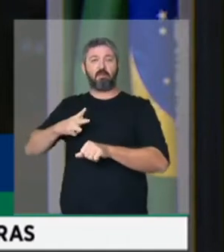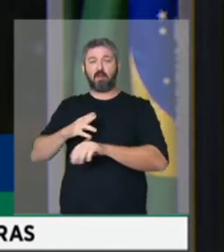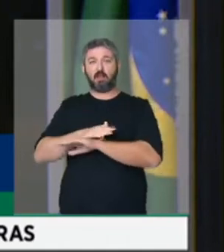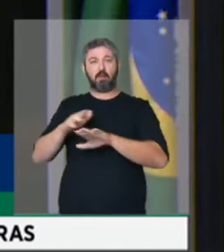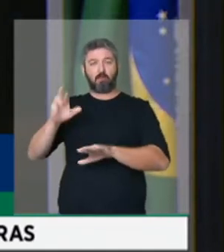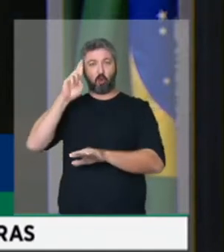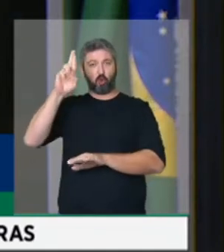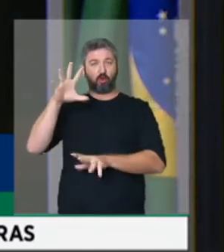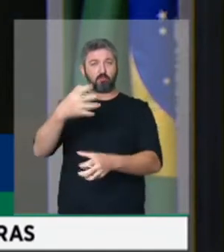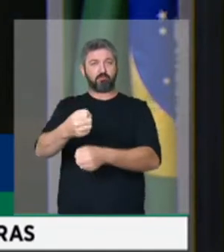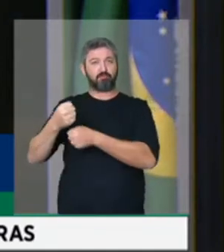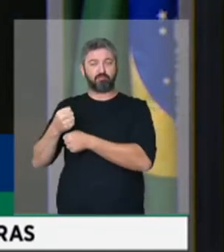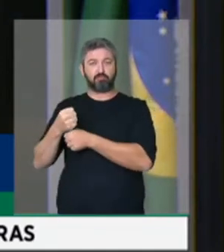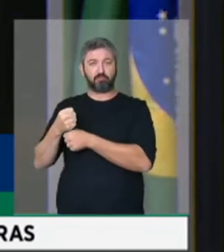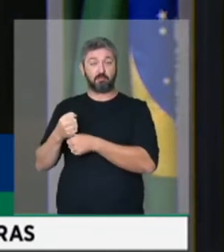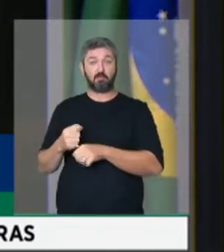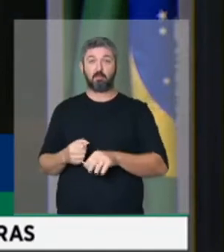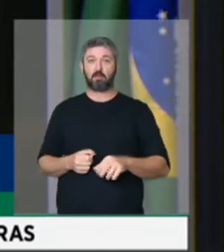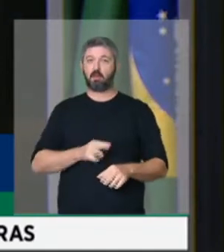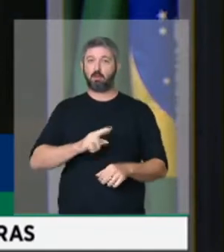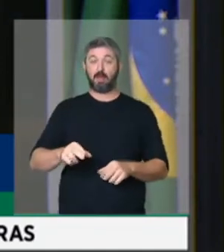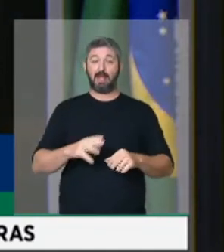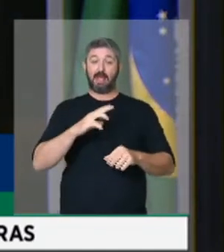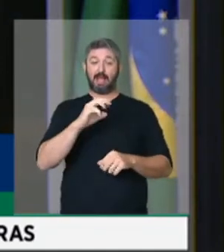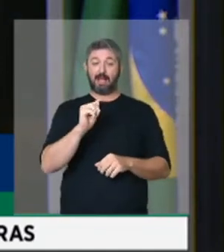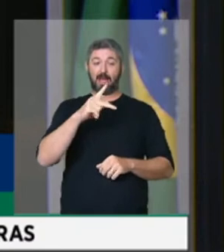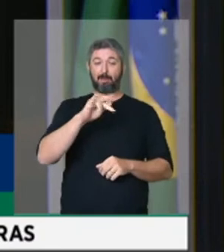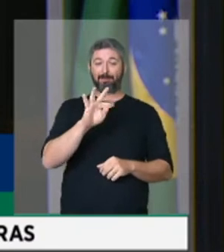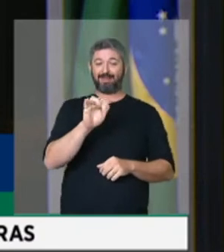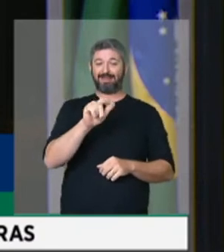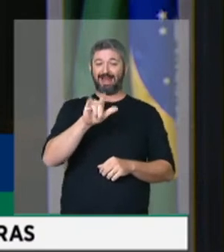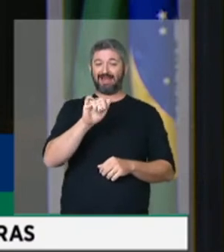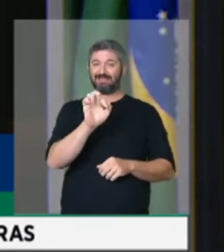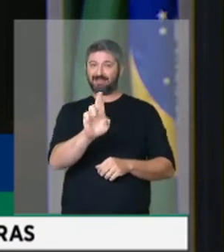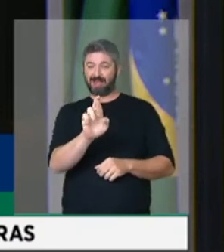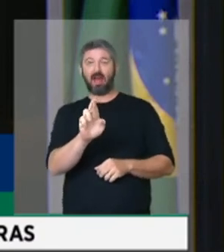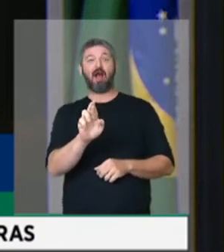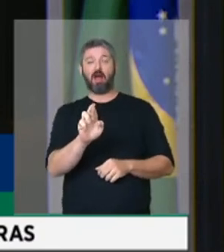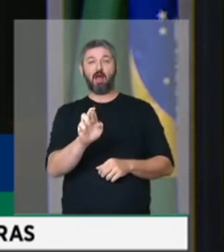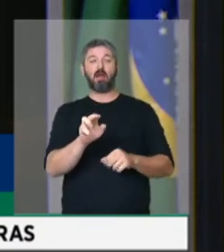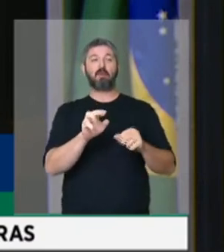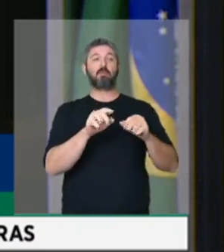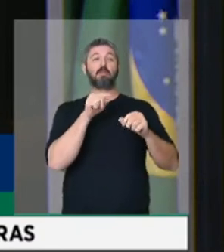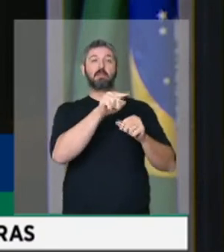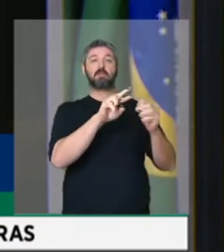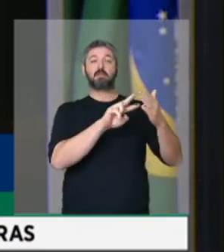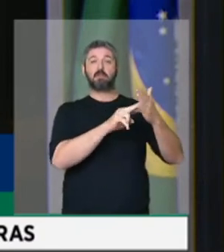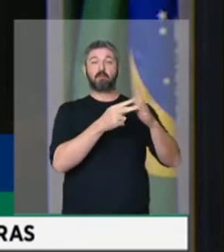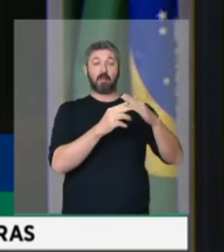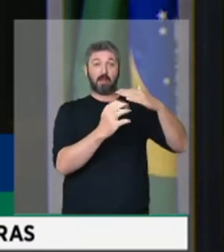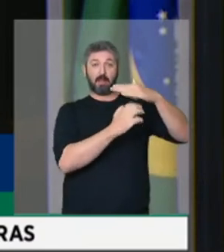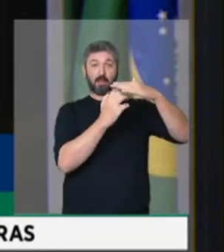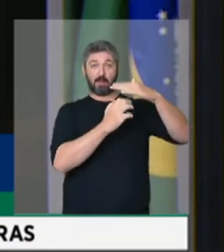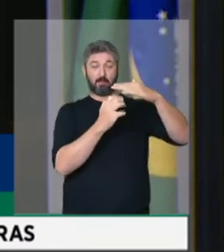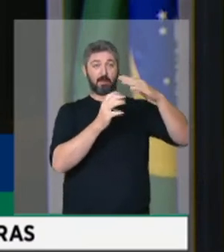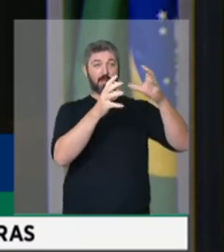CAPITALIZAÇÃO DA ELETROBRAS. NÃO É UMA PRIVATIZAÇÃO. UMA PRIVATIZAÇÃO É UM LEILÃO ONDE UMA EMPRESA